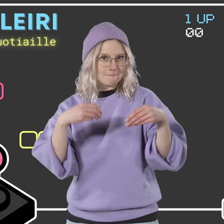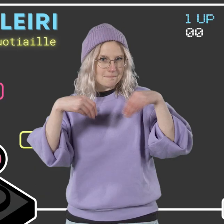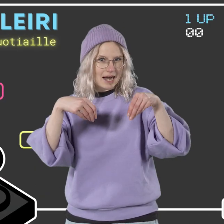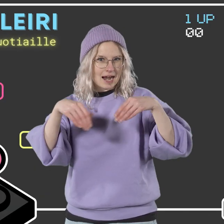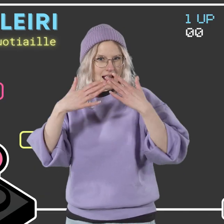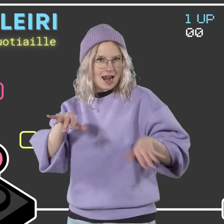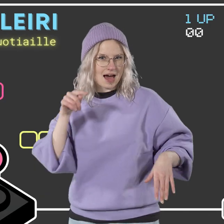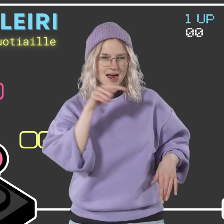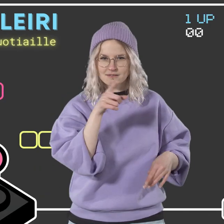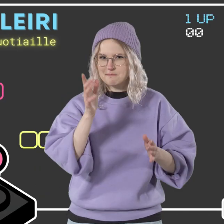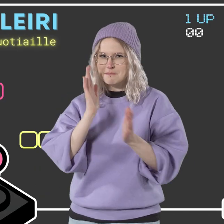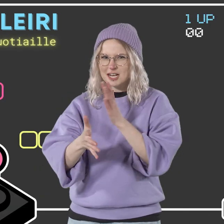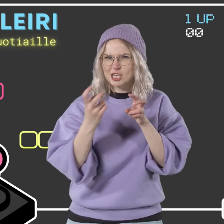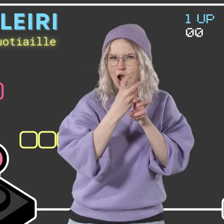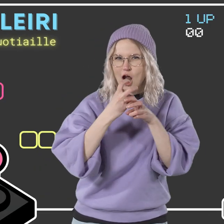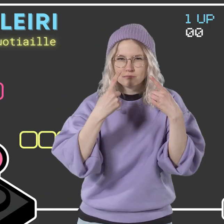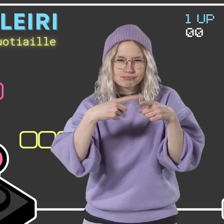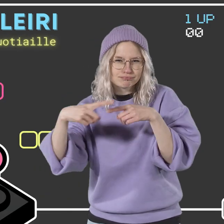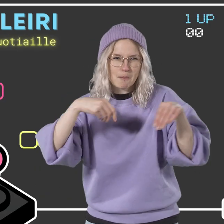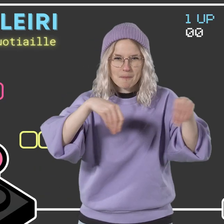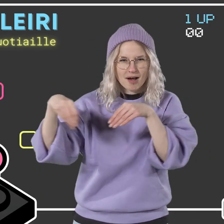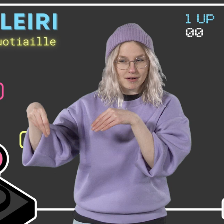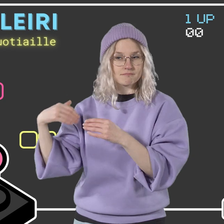Pelileirillä pääset kokeilemaan erilaisia pelejä -